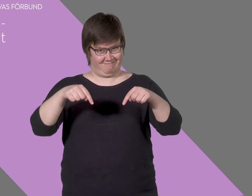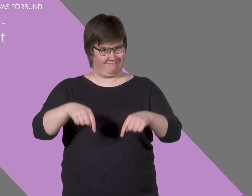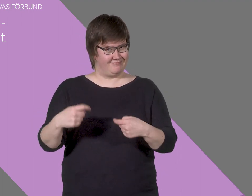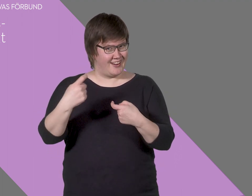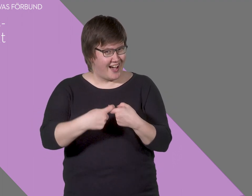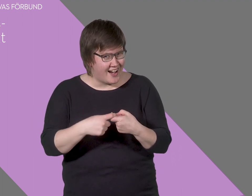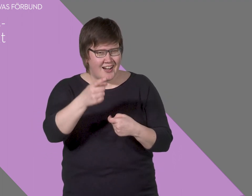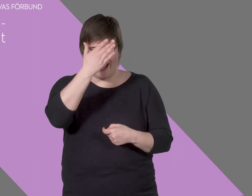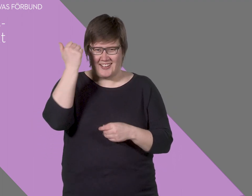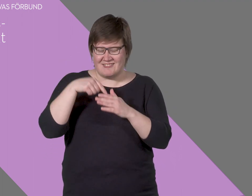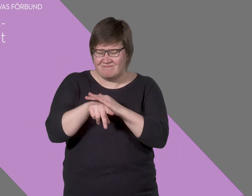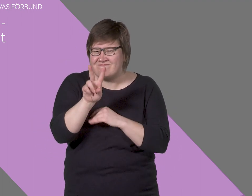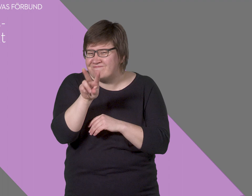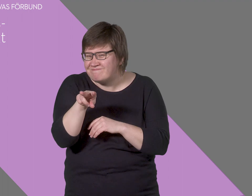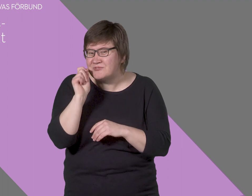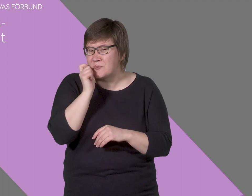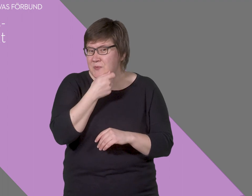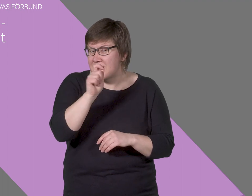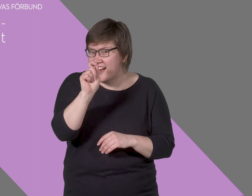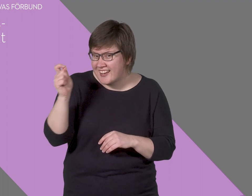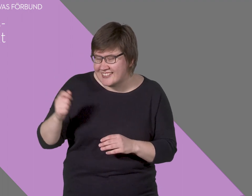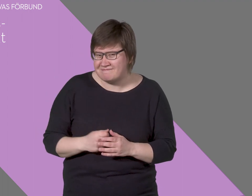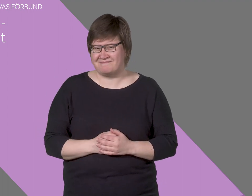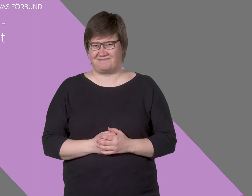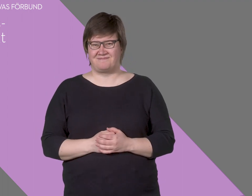Du kan följa kalendern via länken nedan.